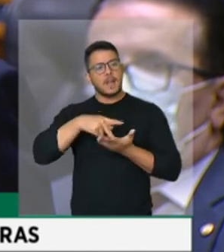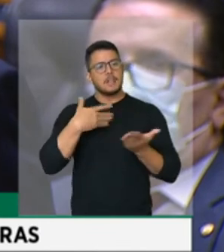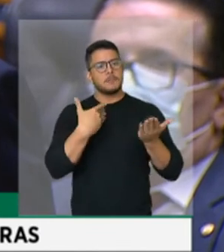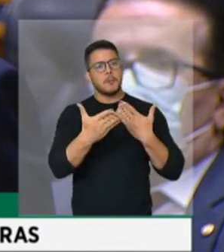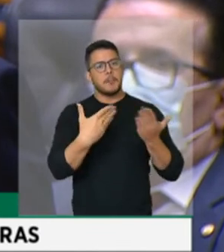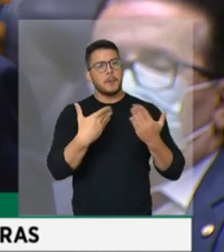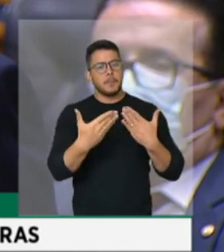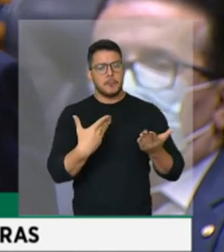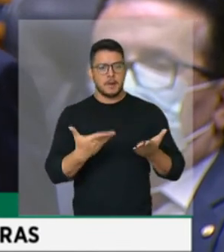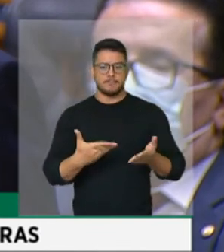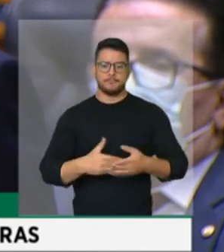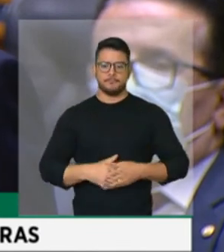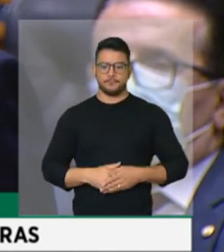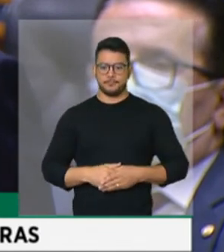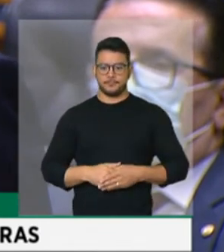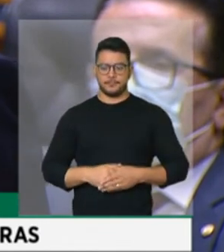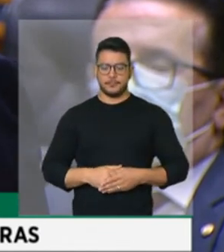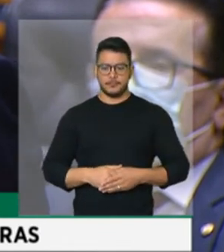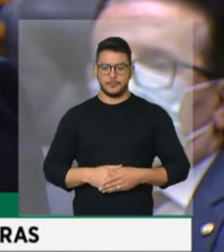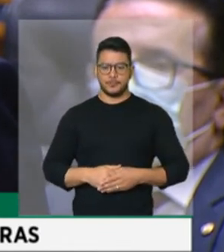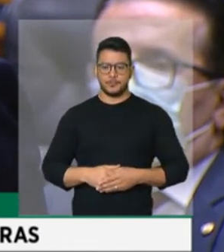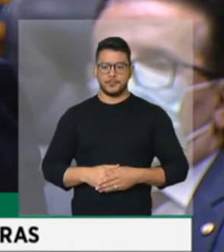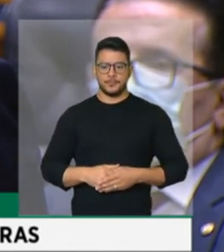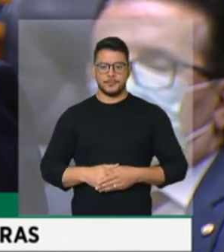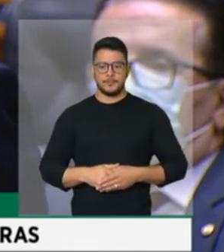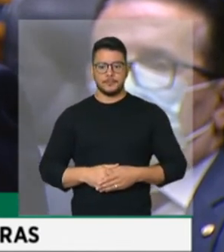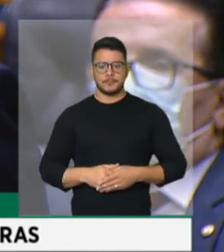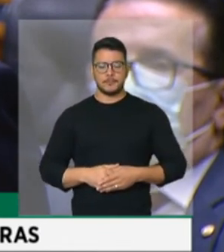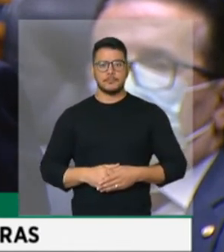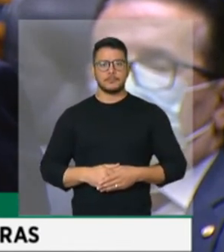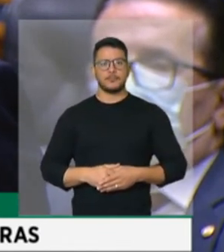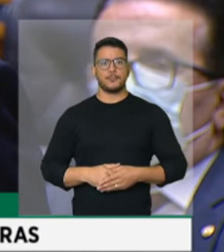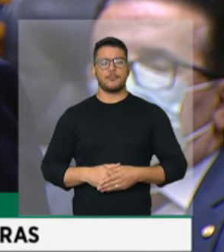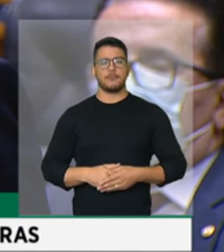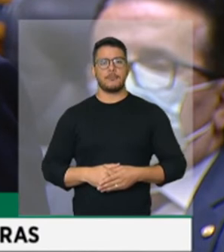VERDADE, NÃO É A TOA QUE NÃO TEM INIMIZADE NA POLÍ TICA, NEM NA MINHA CIDADE